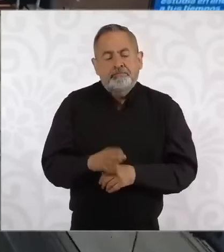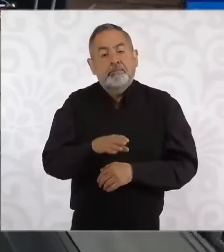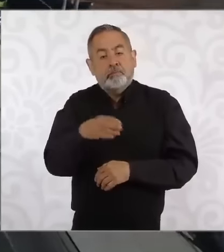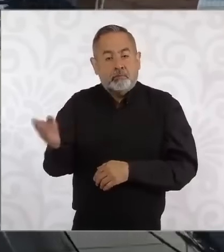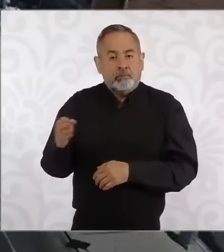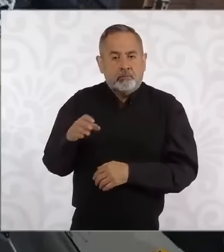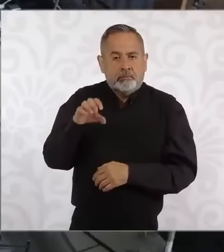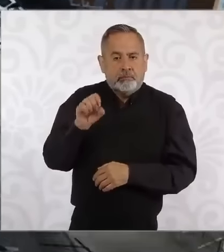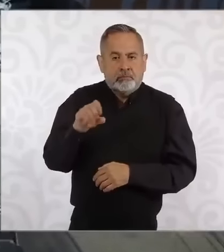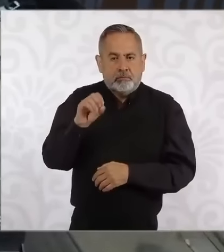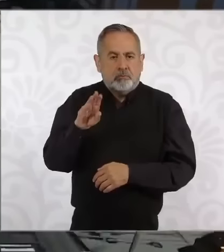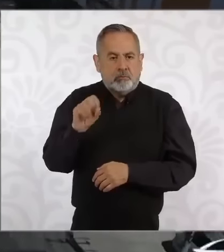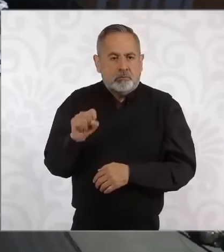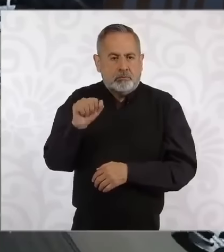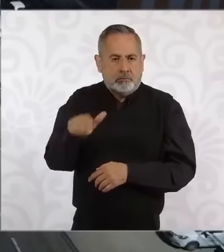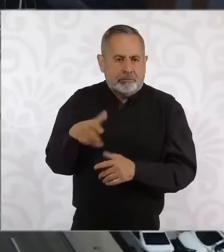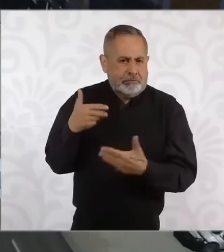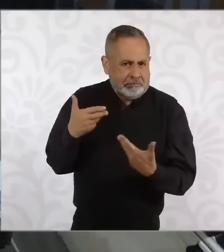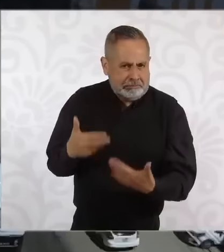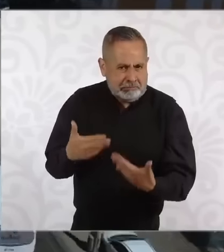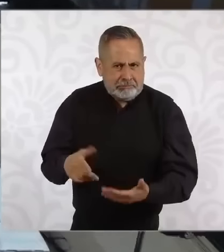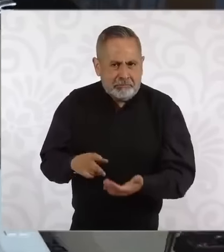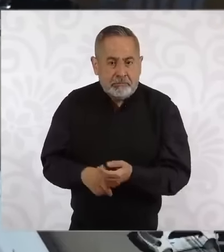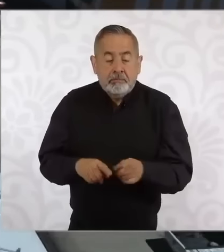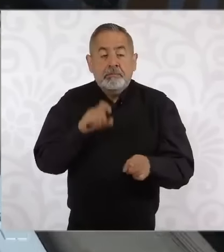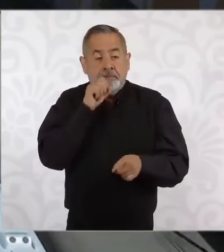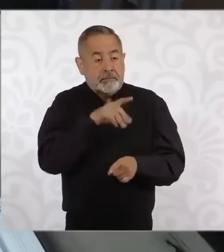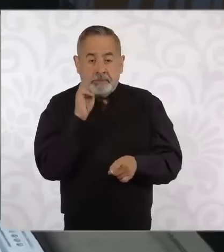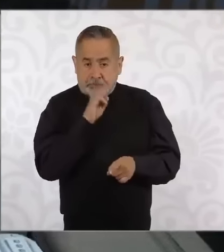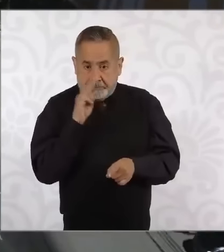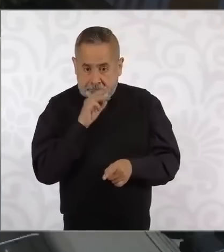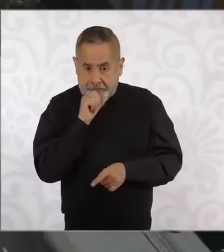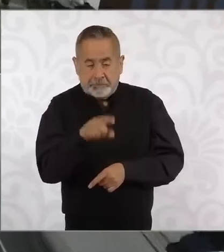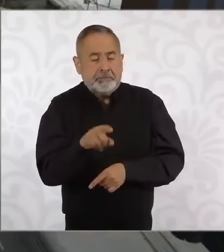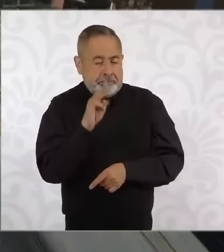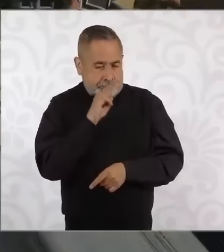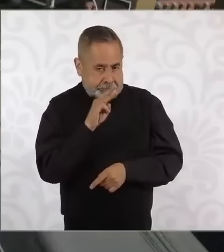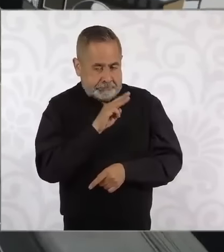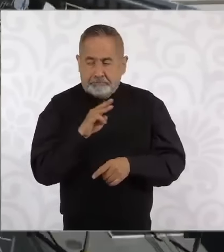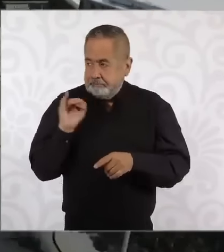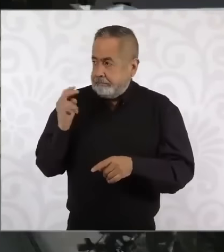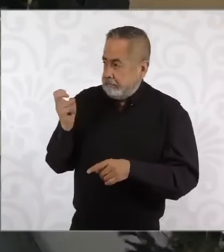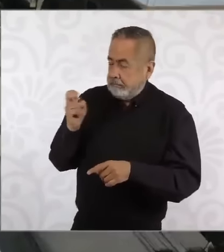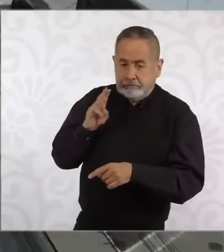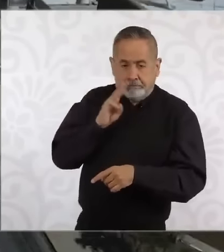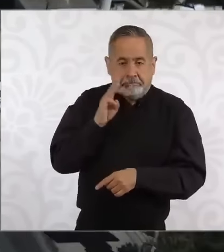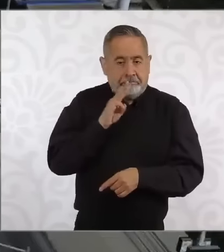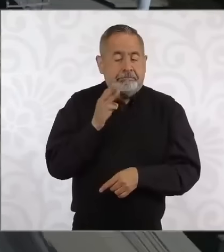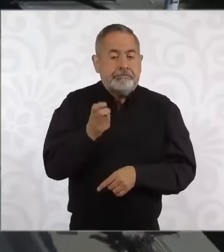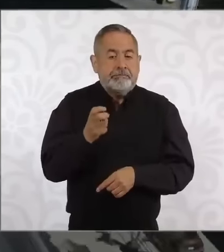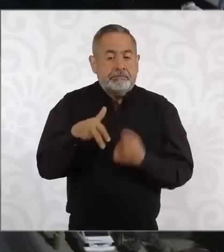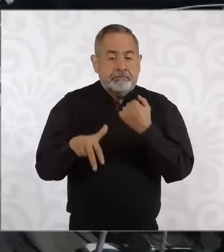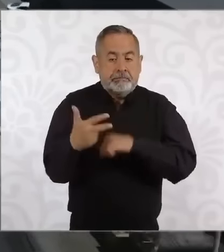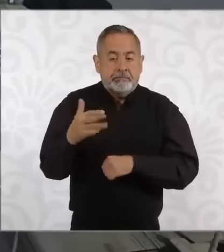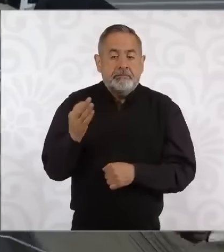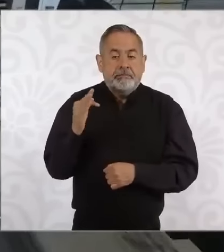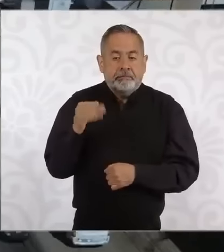la circulación, estuvimos allí en Mazatlán. Sí. Eh, y desde el 13 de febrero se construyó en 6